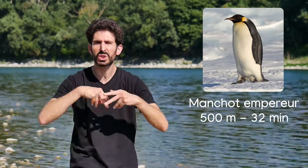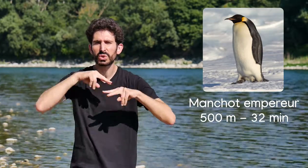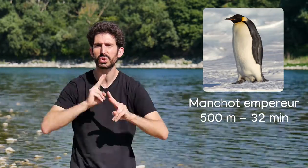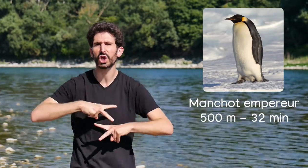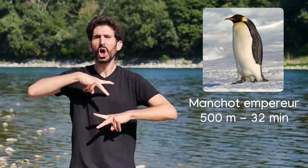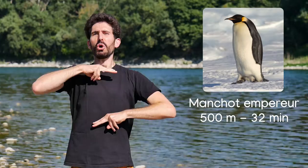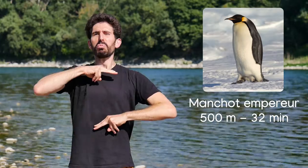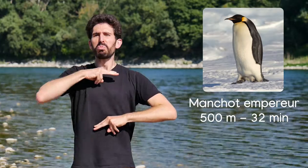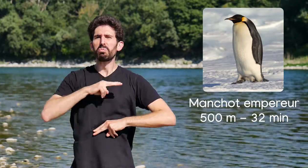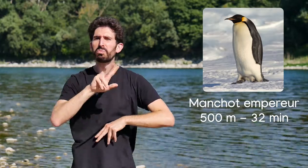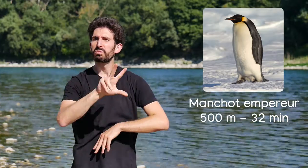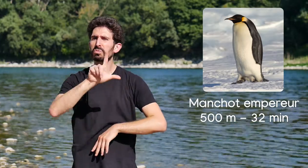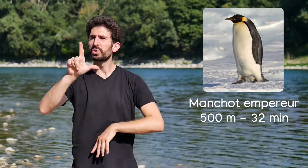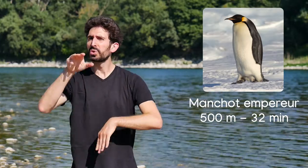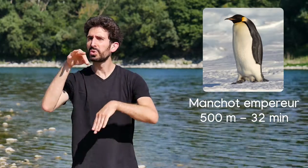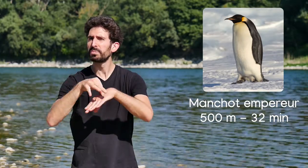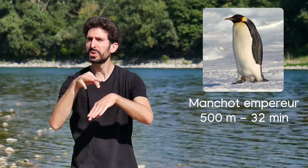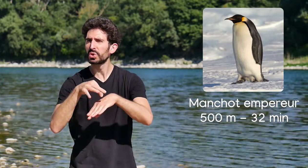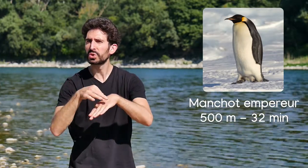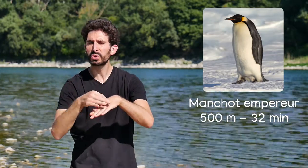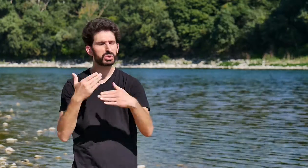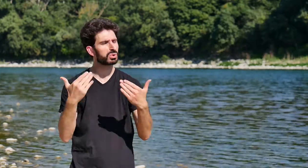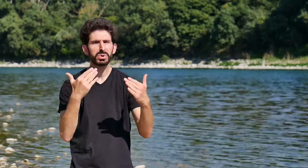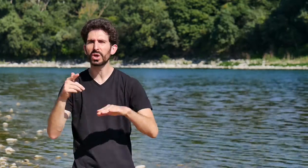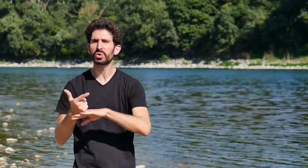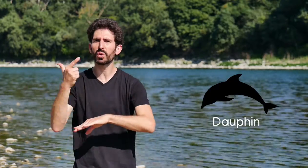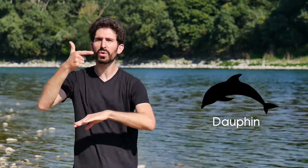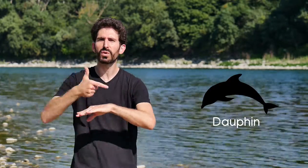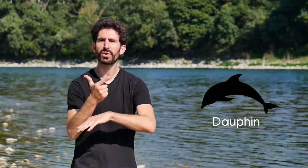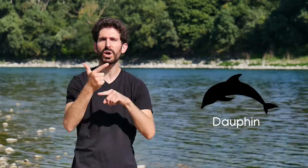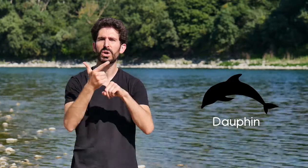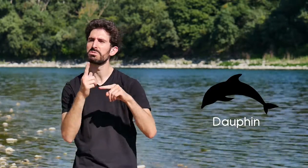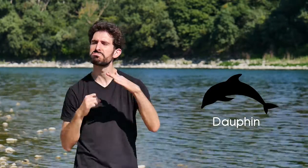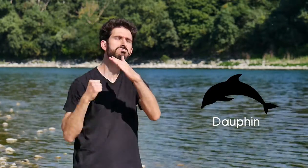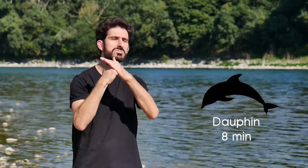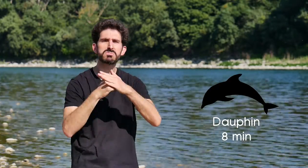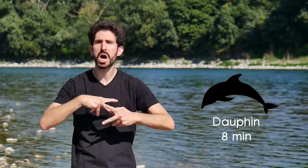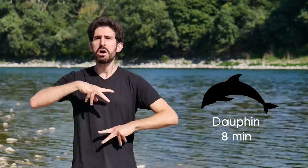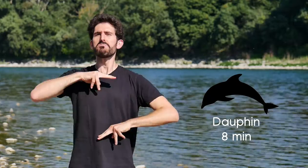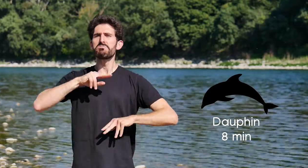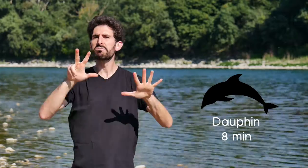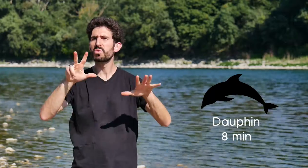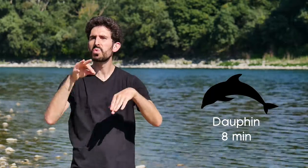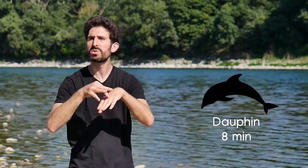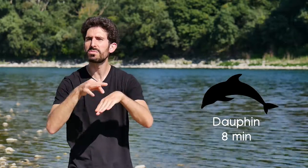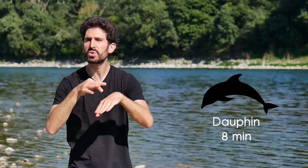en apnée pendant 32 minutes. En comparaison, le dauphin retient sa respiration au maximum 8 min.